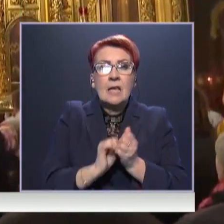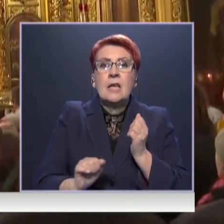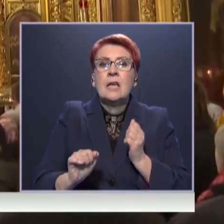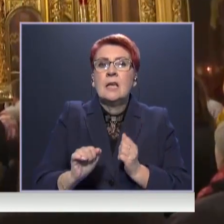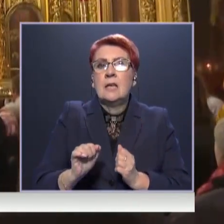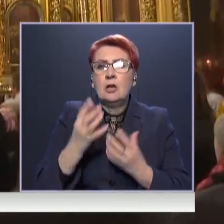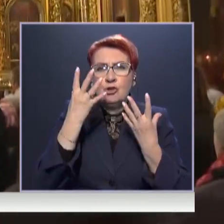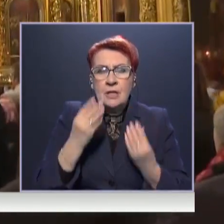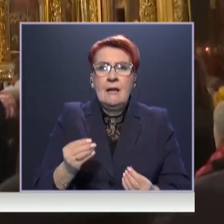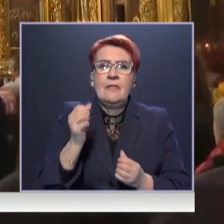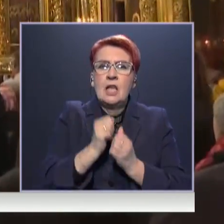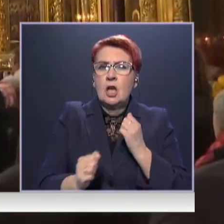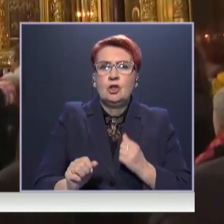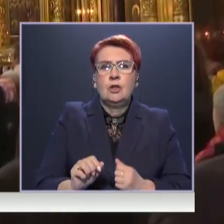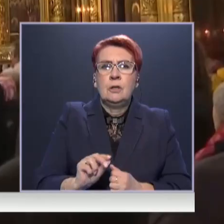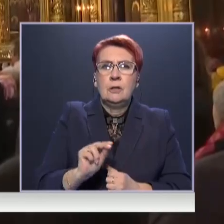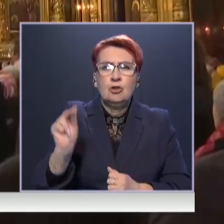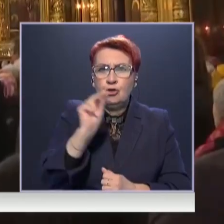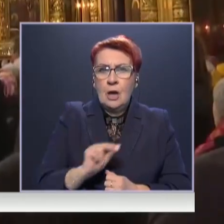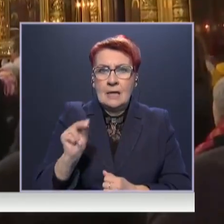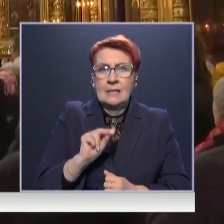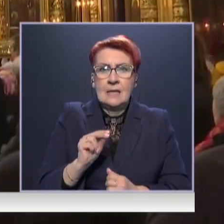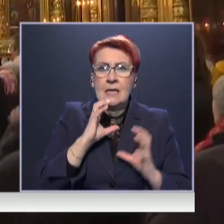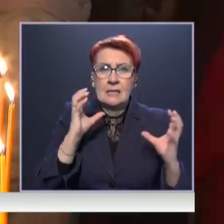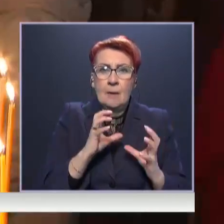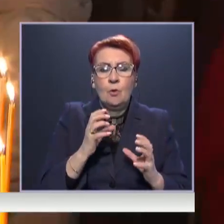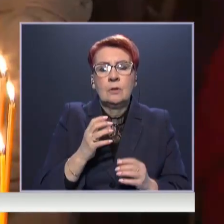забота его сохранении Это наша общая цель наша общая